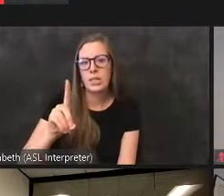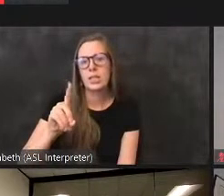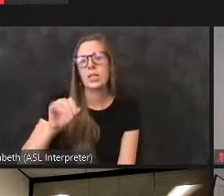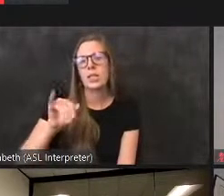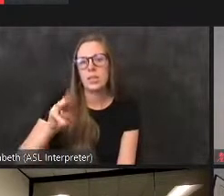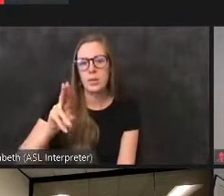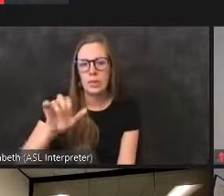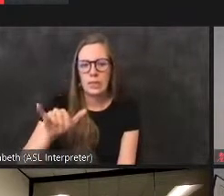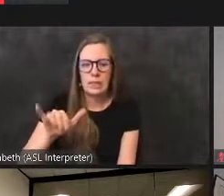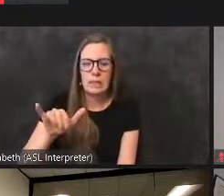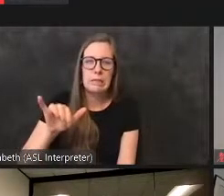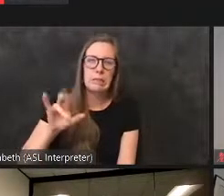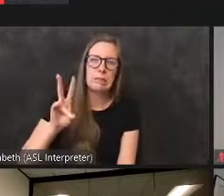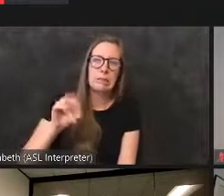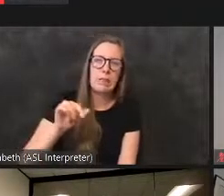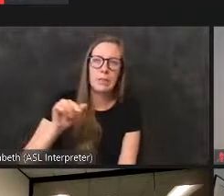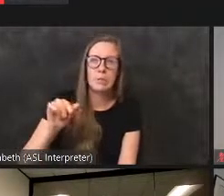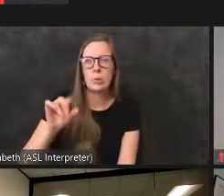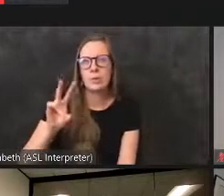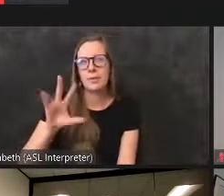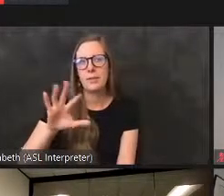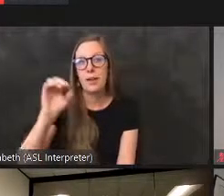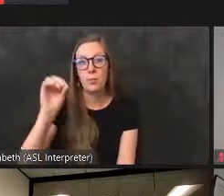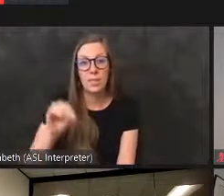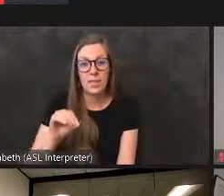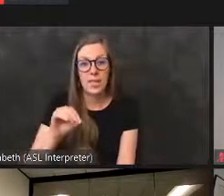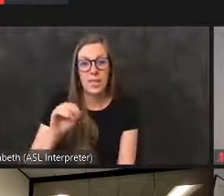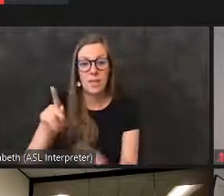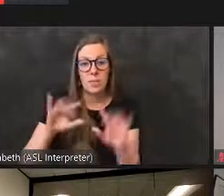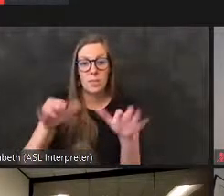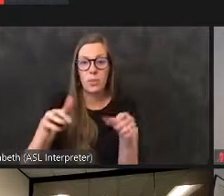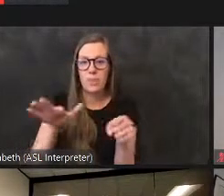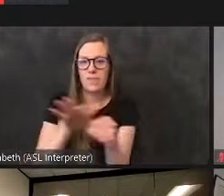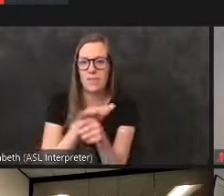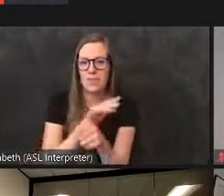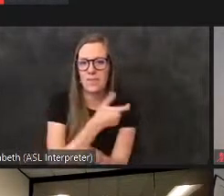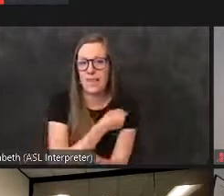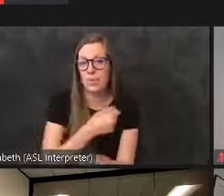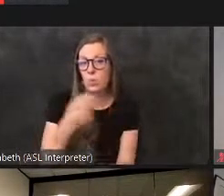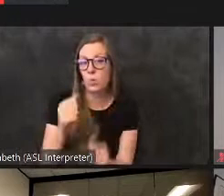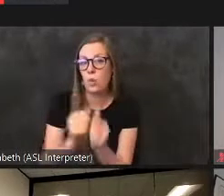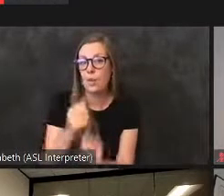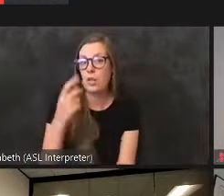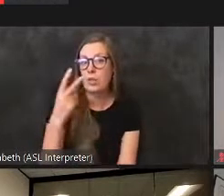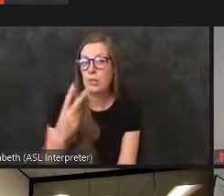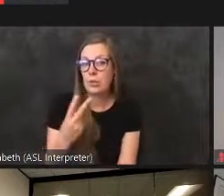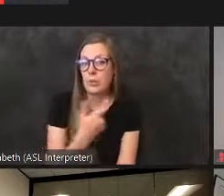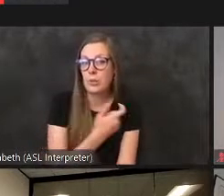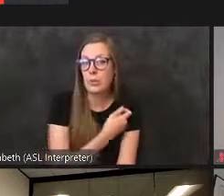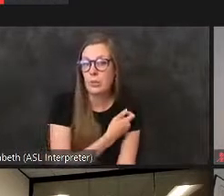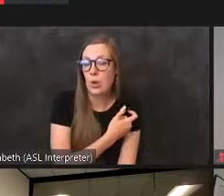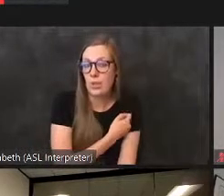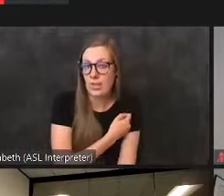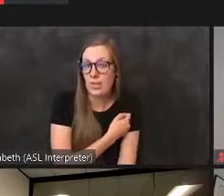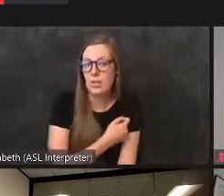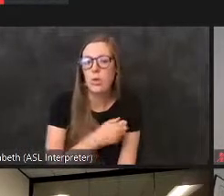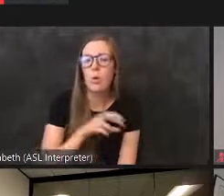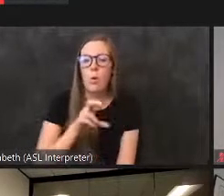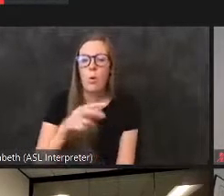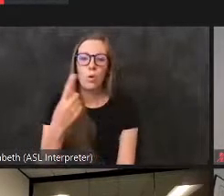inmunidad comunitaria ante 75 por ciento de la población. Está completamente vacuna con dosis, ya sea faccio o moderna que son.